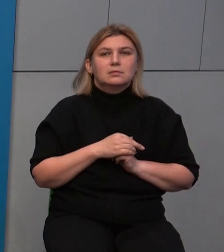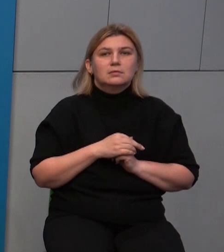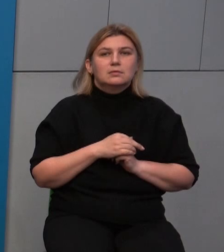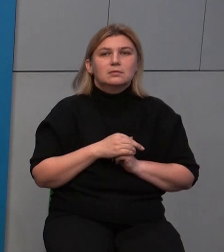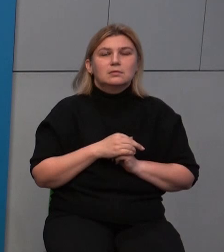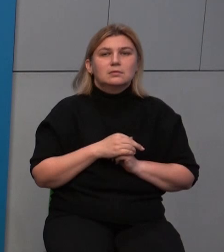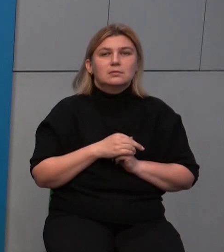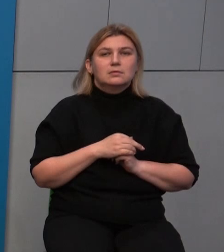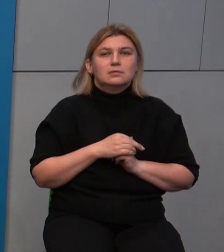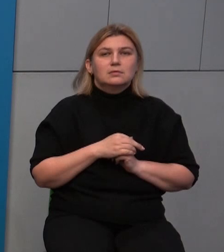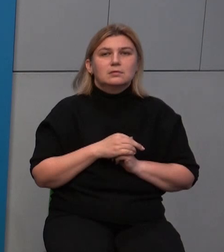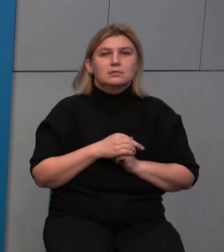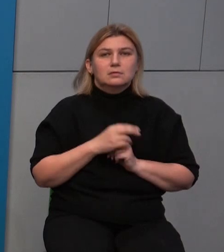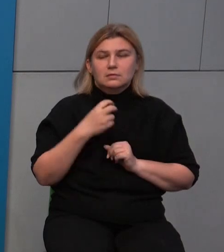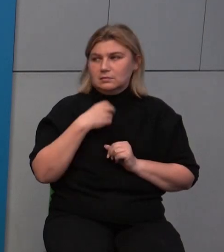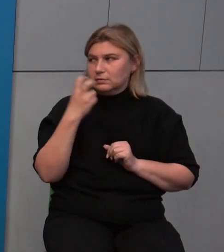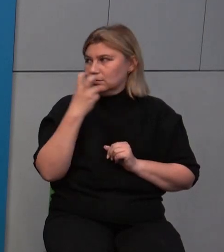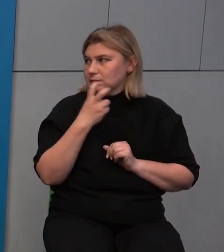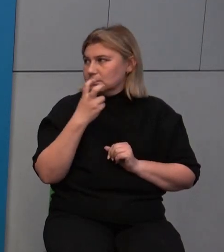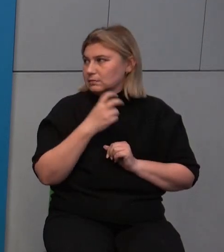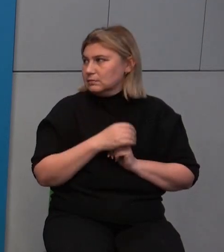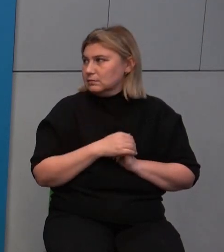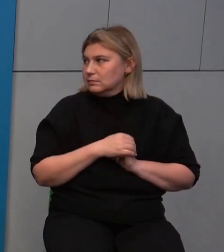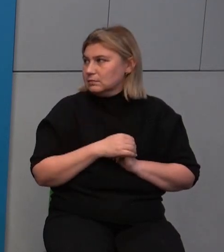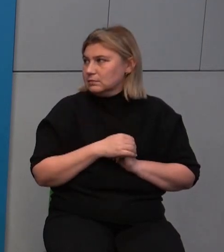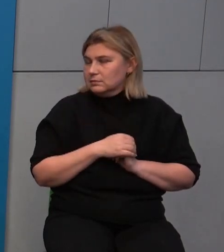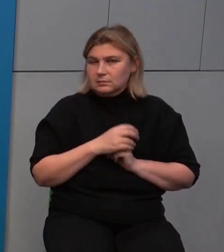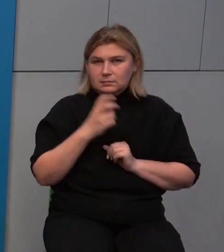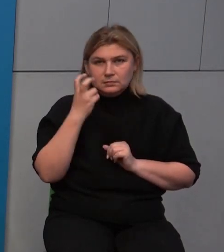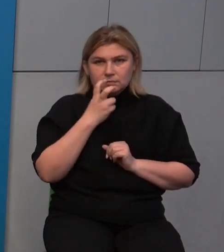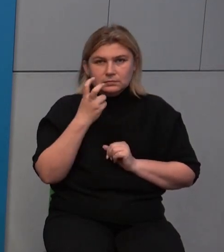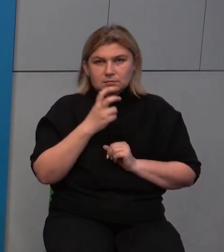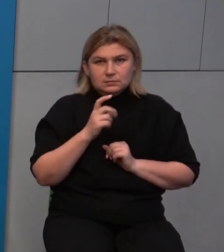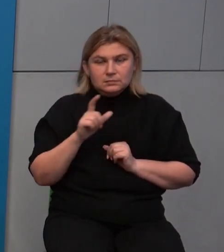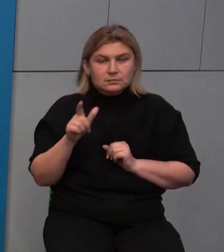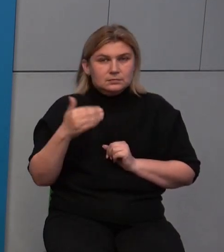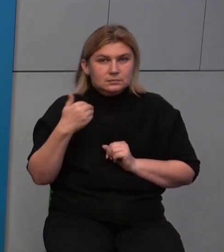Tak że to mnie interesuje. Co było najciekawsze takiego w tych archiwach?